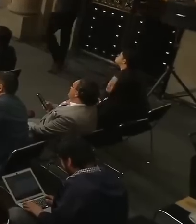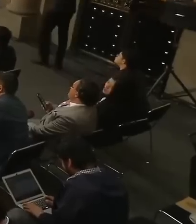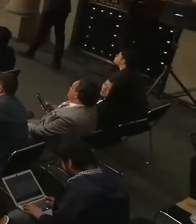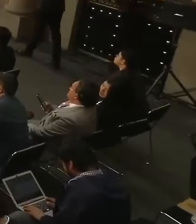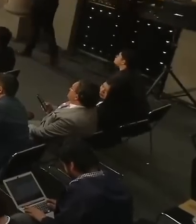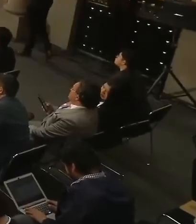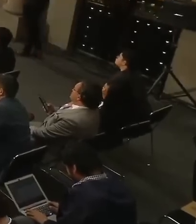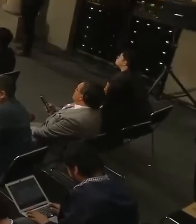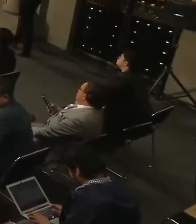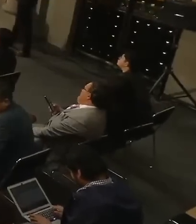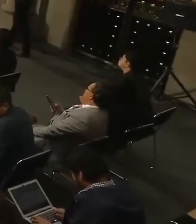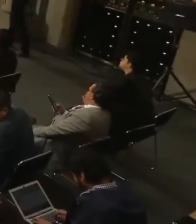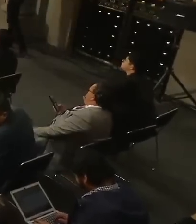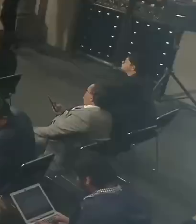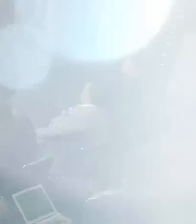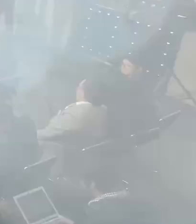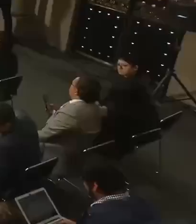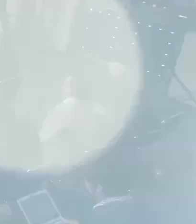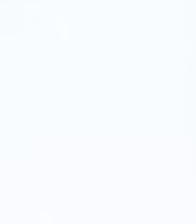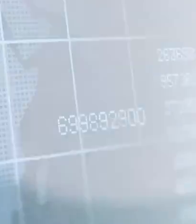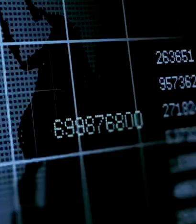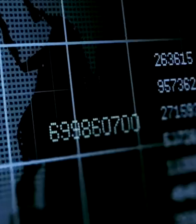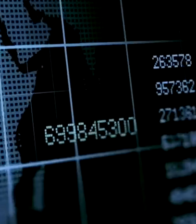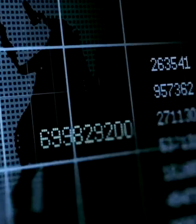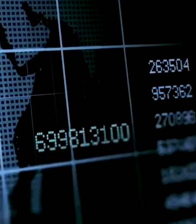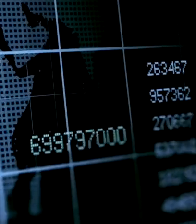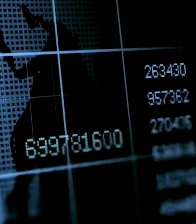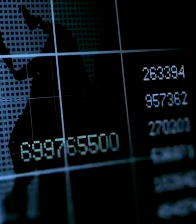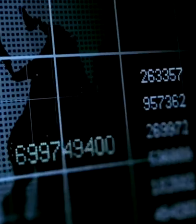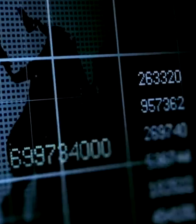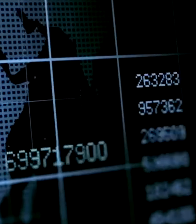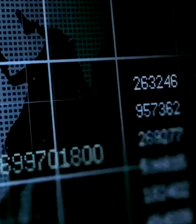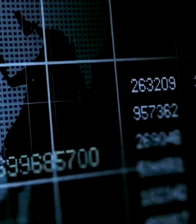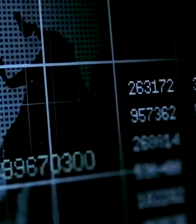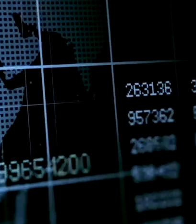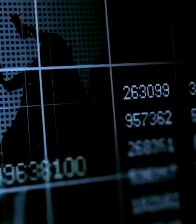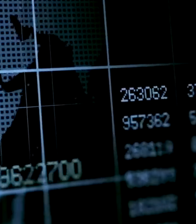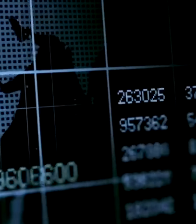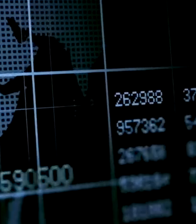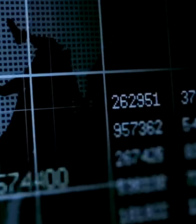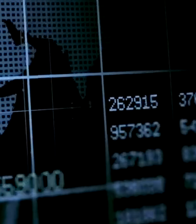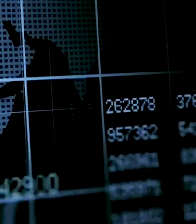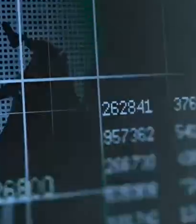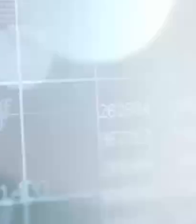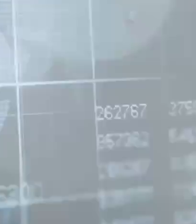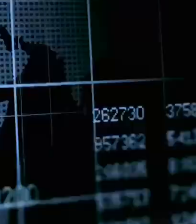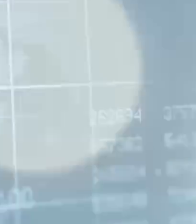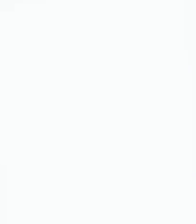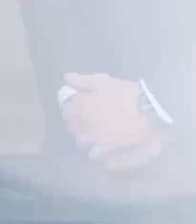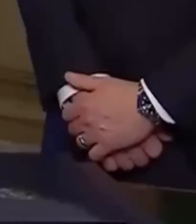Nacional después de lograr parar los aranceles a anunciados por el gobierno de Estados Unidos en